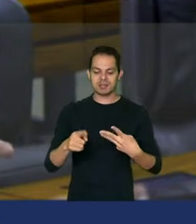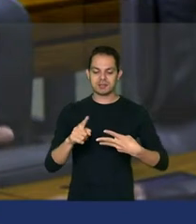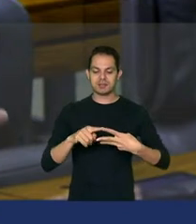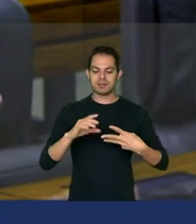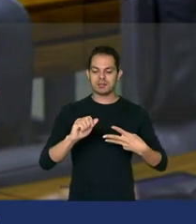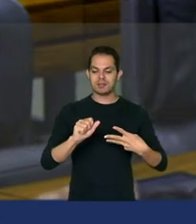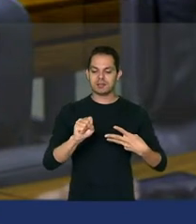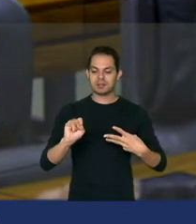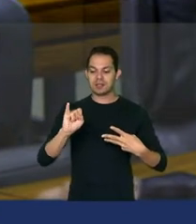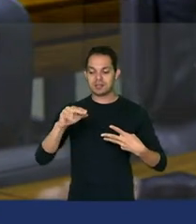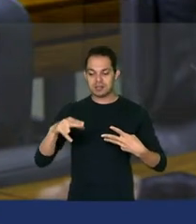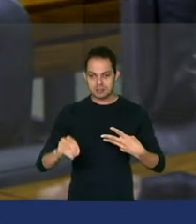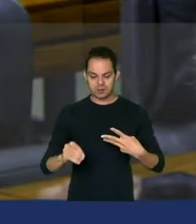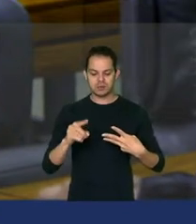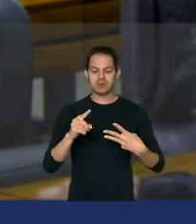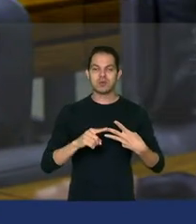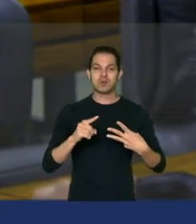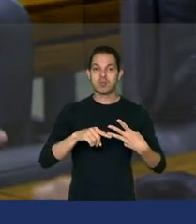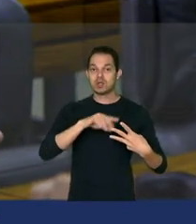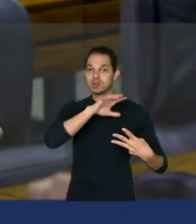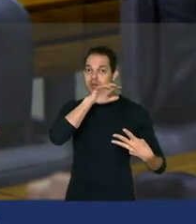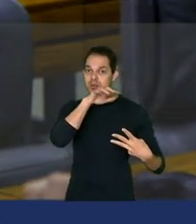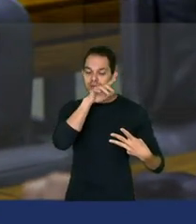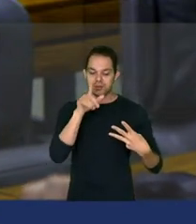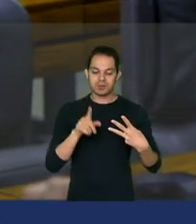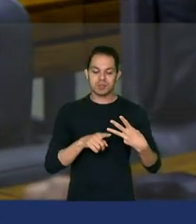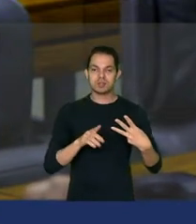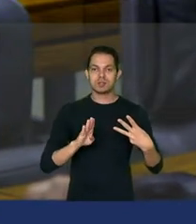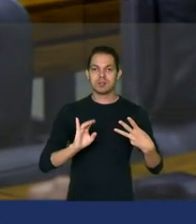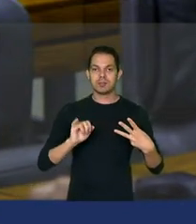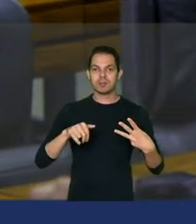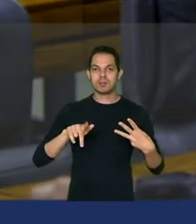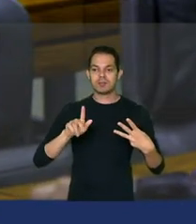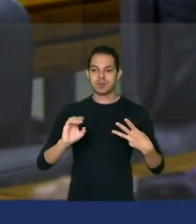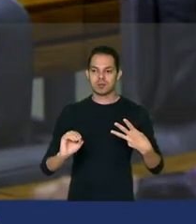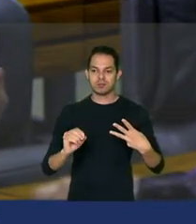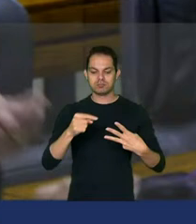DEPUTADO FELIPE CARRERAS. NÓS TEREMOS TRÊS MODALIDADES DE JOGOS, QUE É CASSINO, JOGO DO BICHO E BINGO SOB MODALIDADE